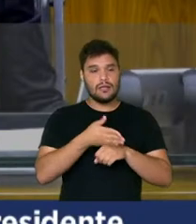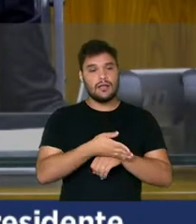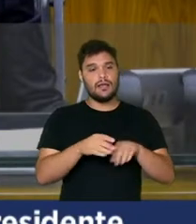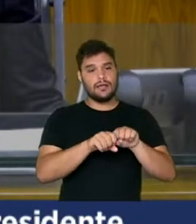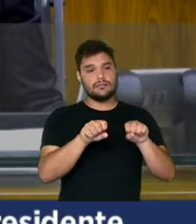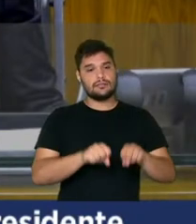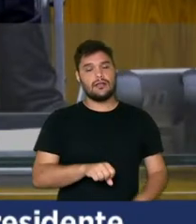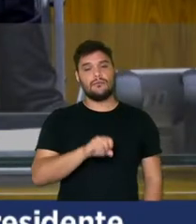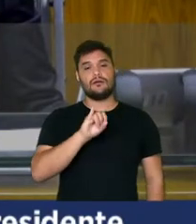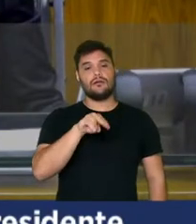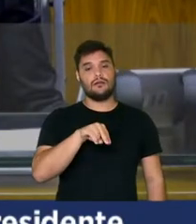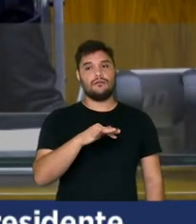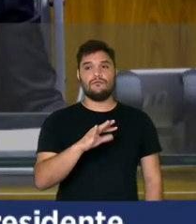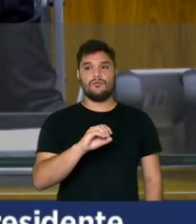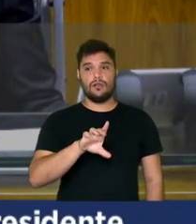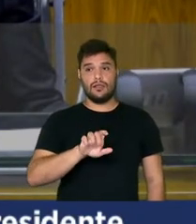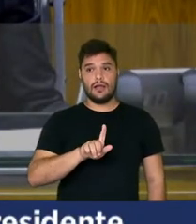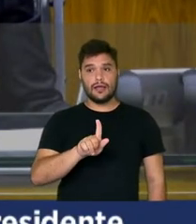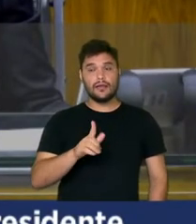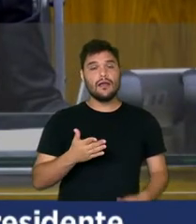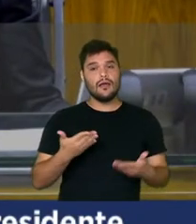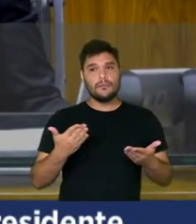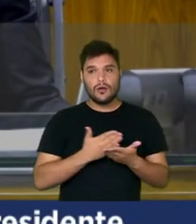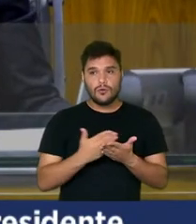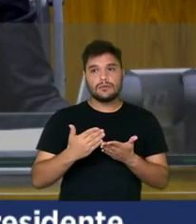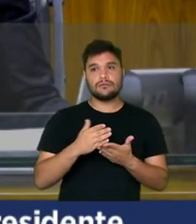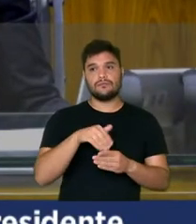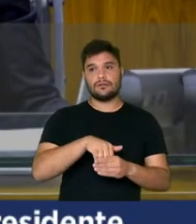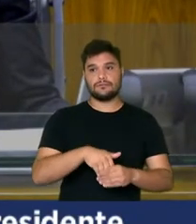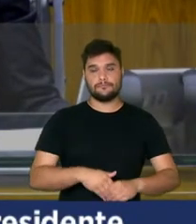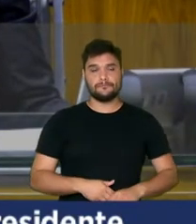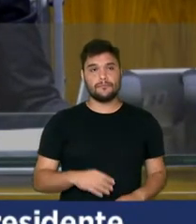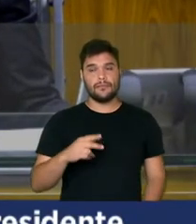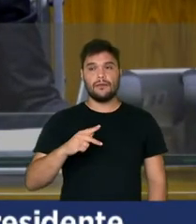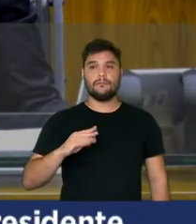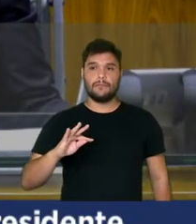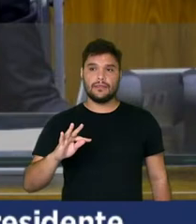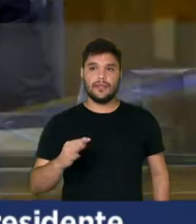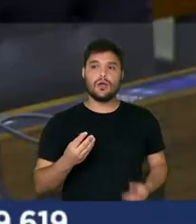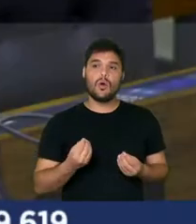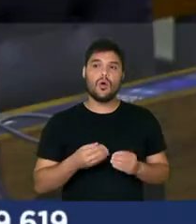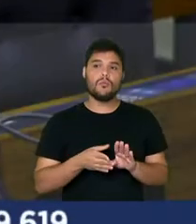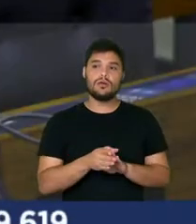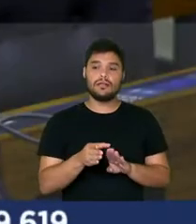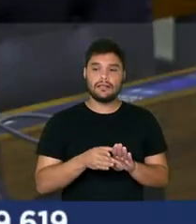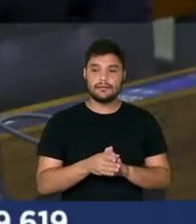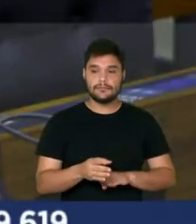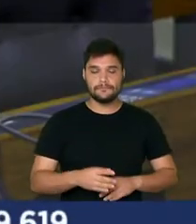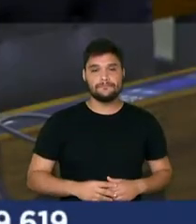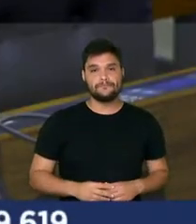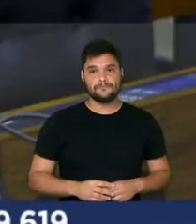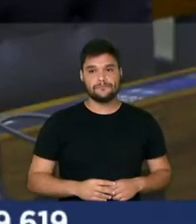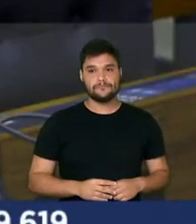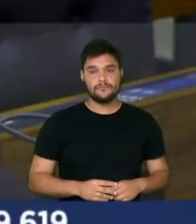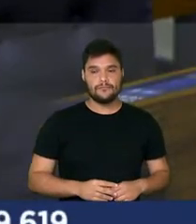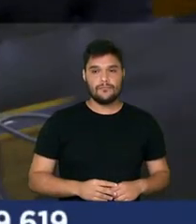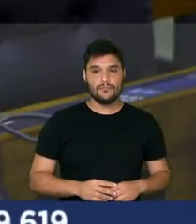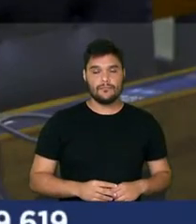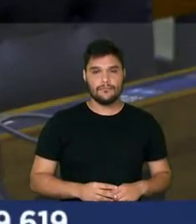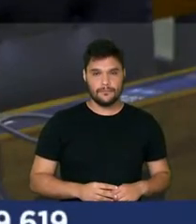[PRESIDENTE]: PT, COMO ORIENTA. PRESIDÊNCIA SOLICITA QUE REGISTRE OS SEUS VOTOS NO